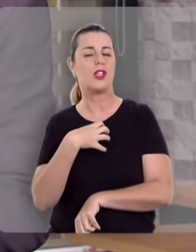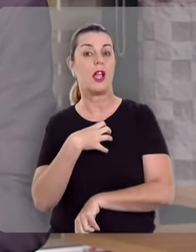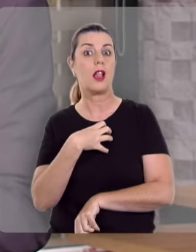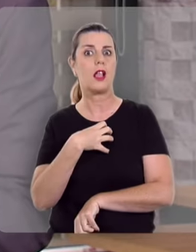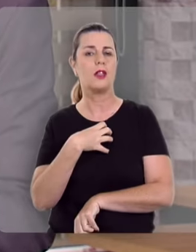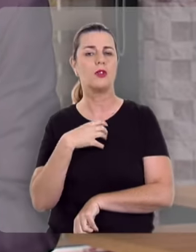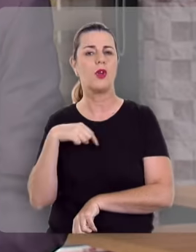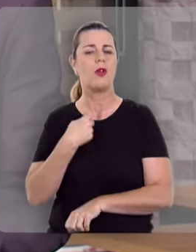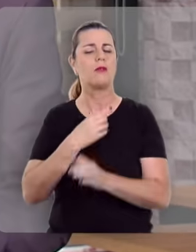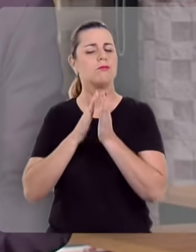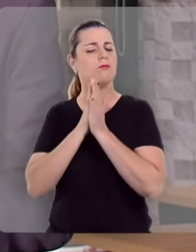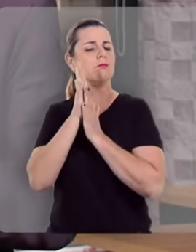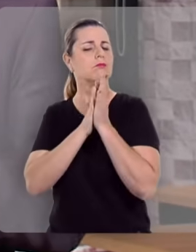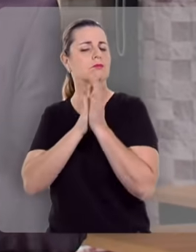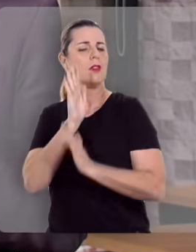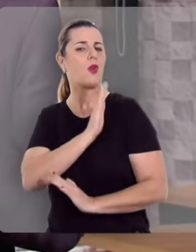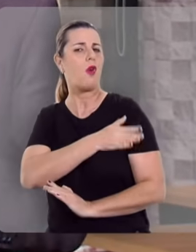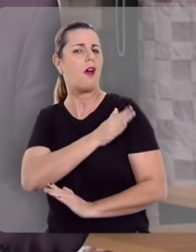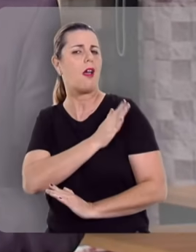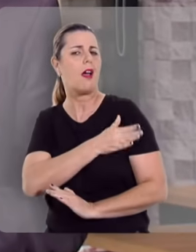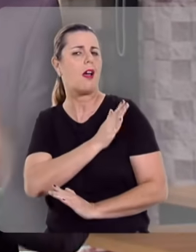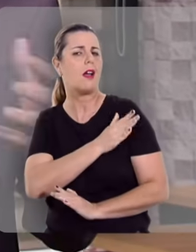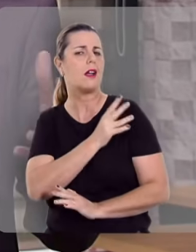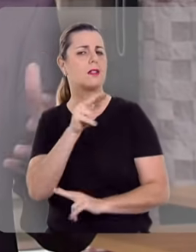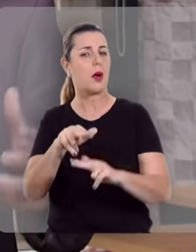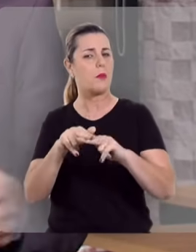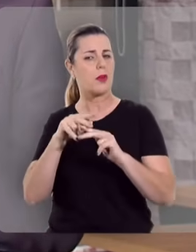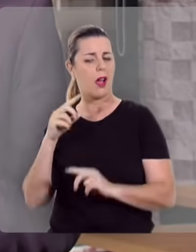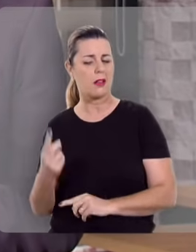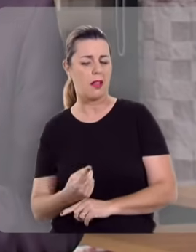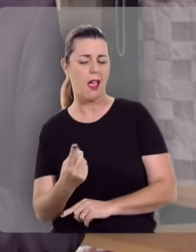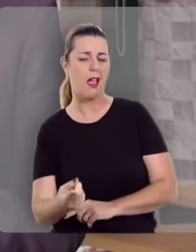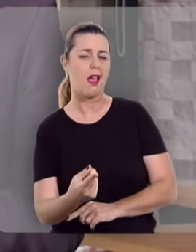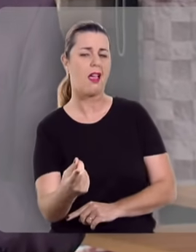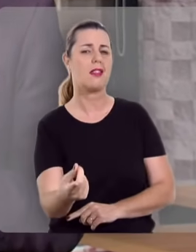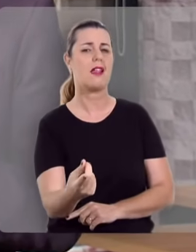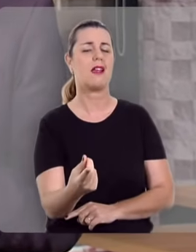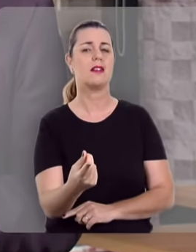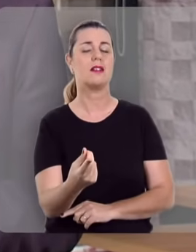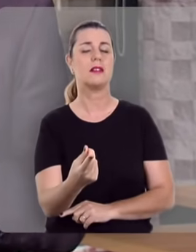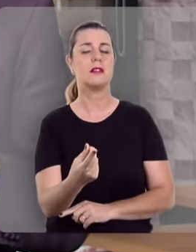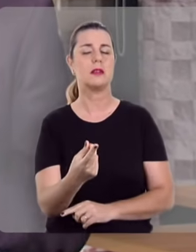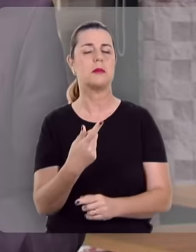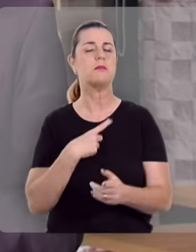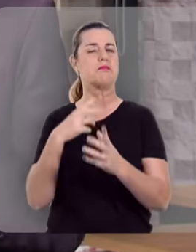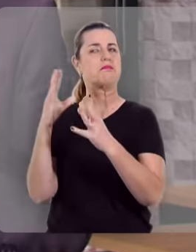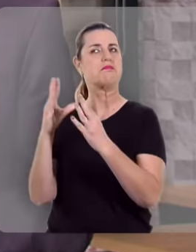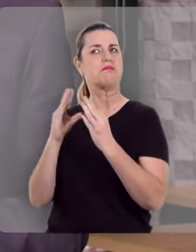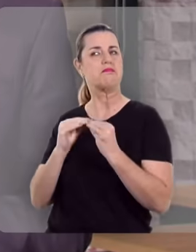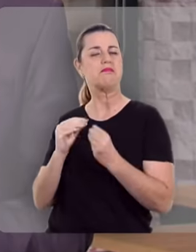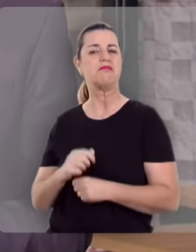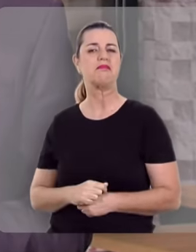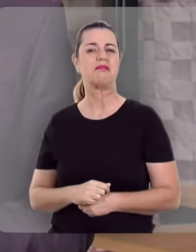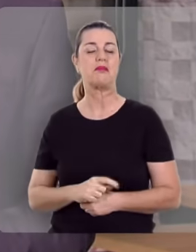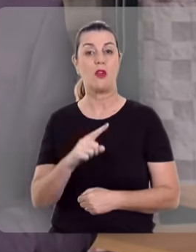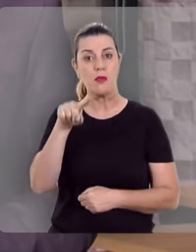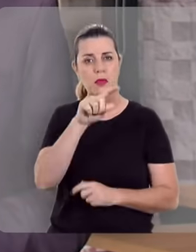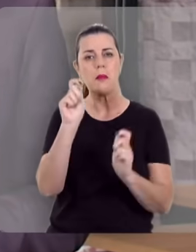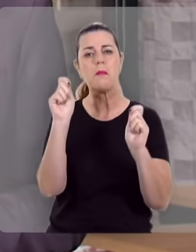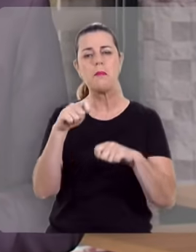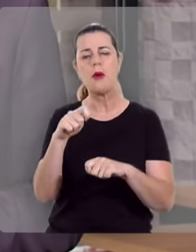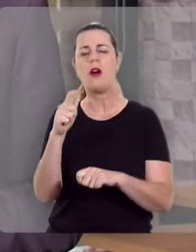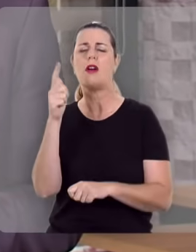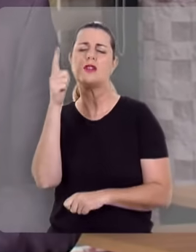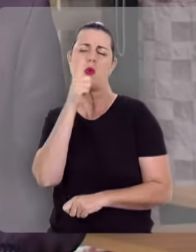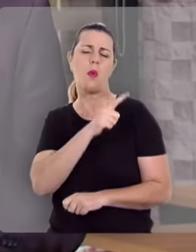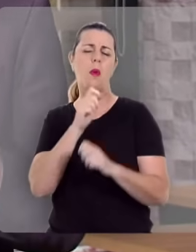o temos então o Anseio do nosso coração pela eternidade em fino sendo o que você possa ser